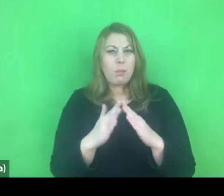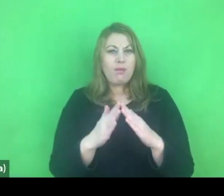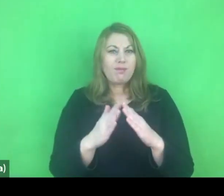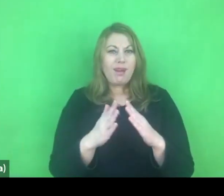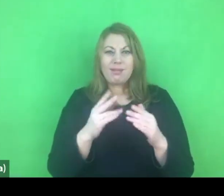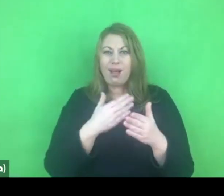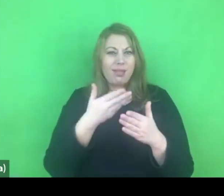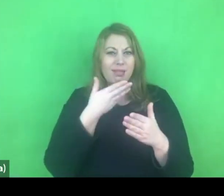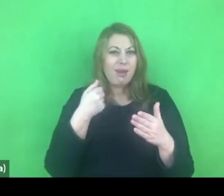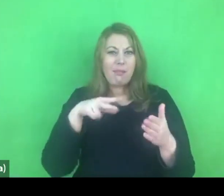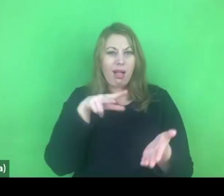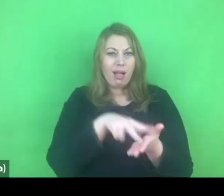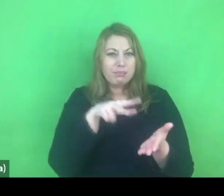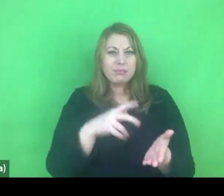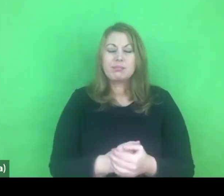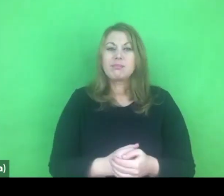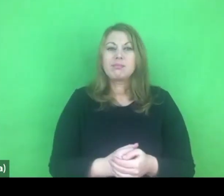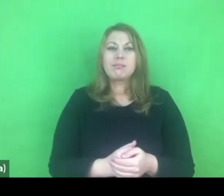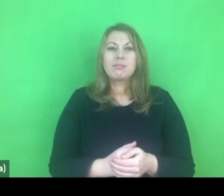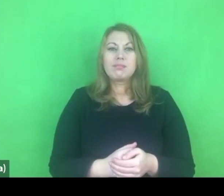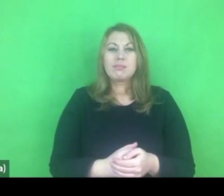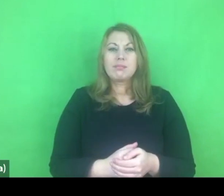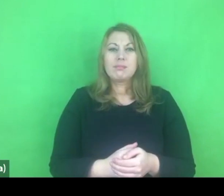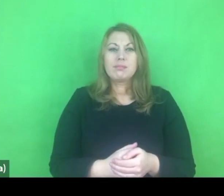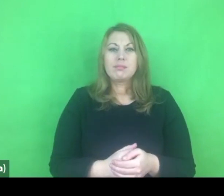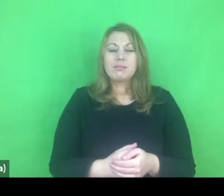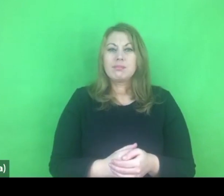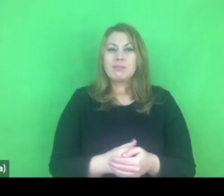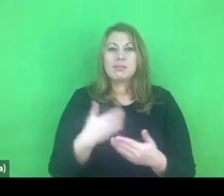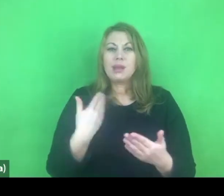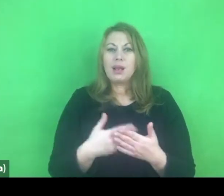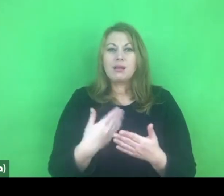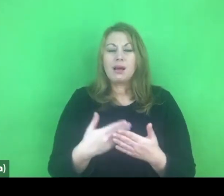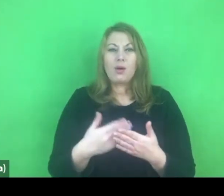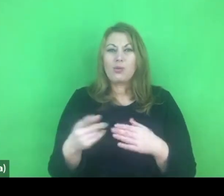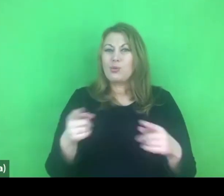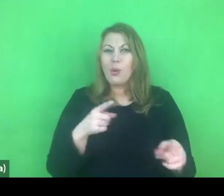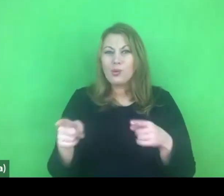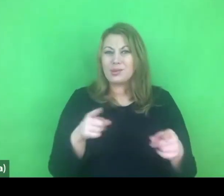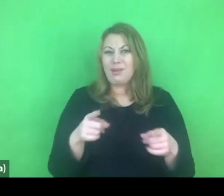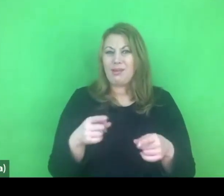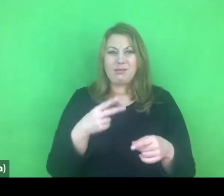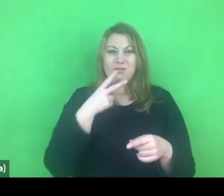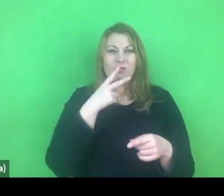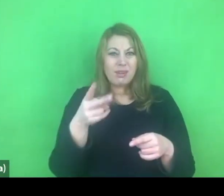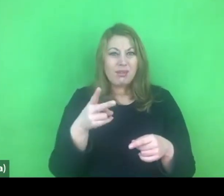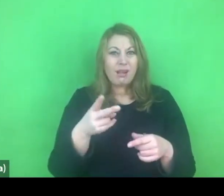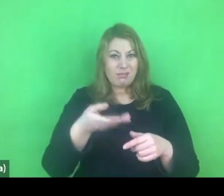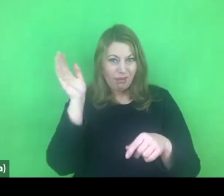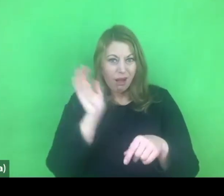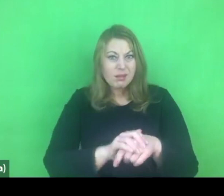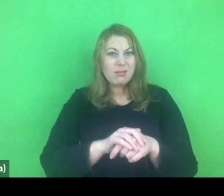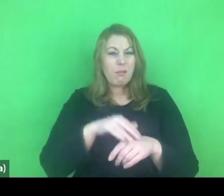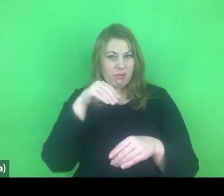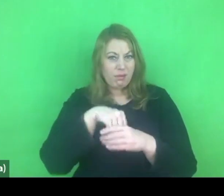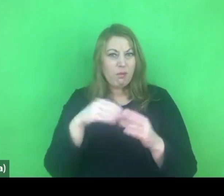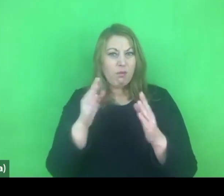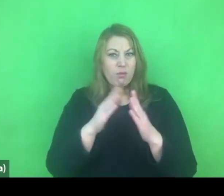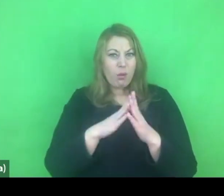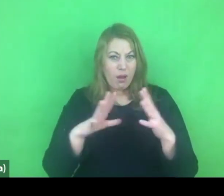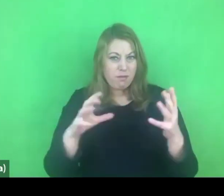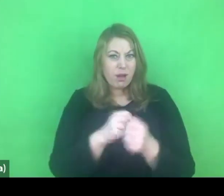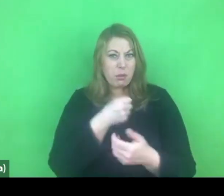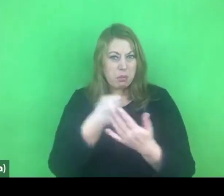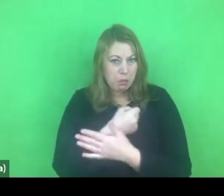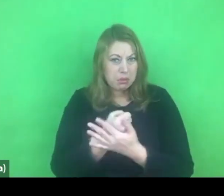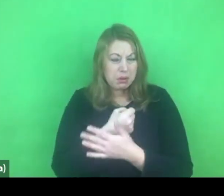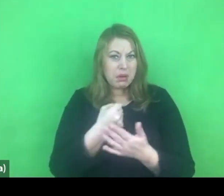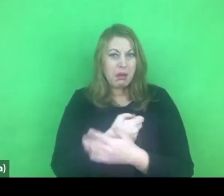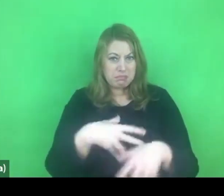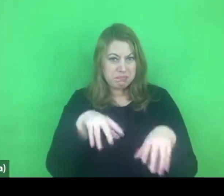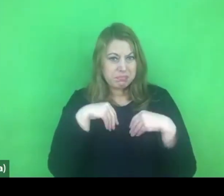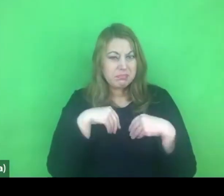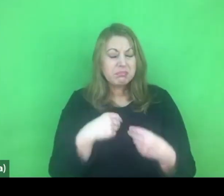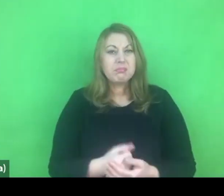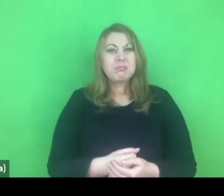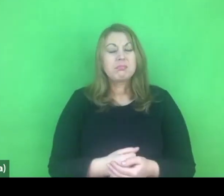Wydaje się, że jest to bezpośredni przekaz na jakiś rodzaj przyzwolenia na przemoc domową w naszym kraju.